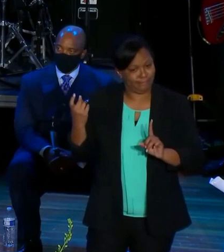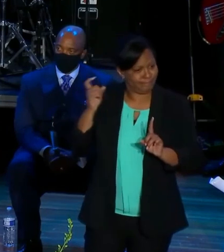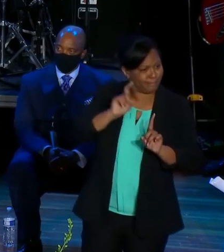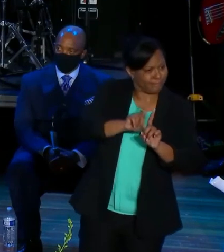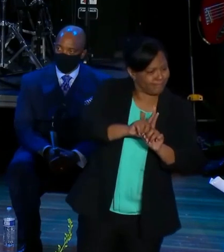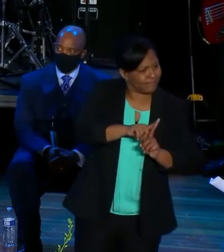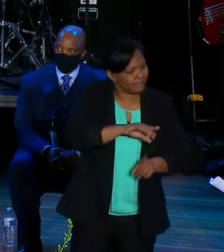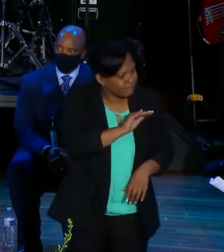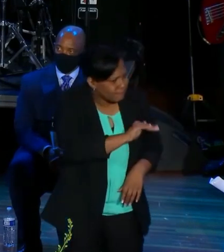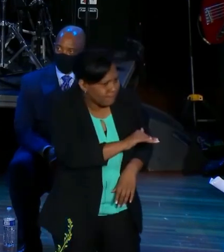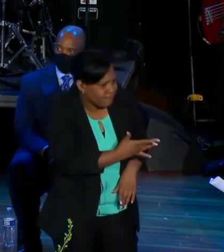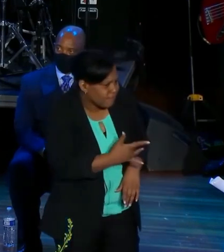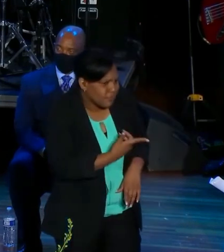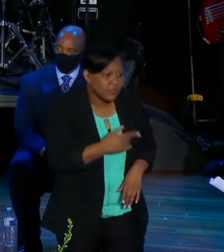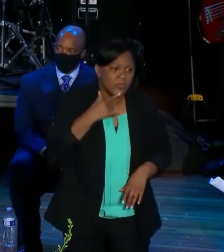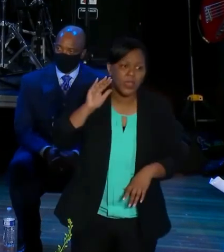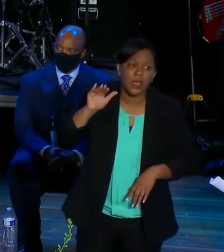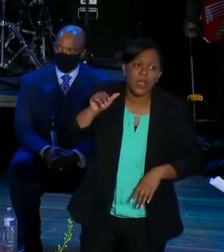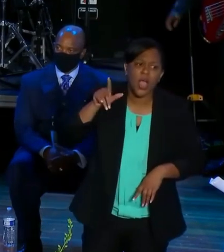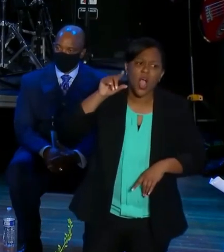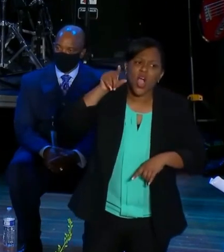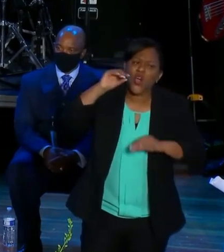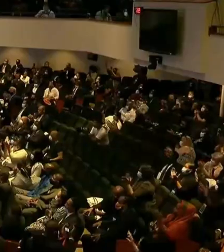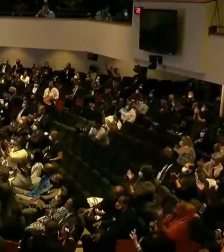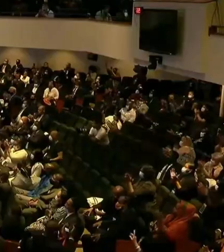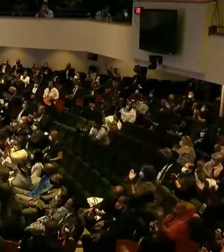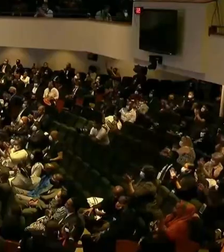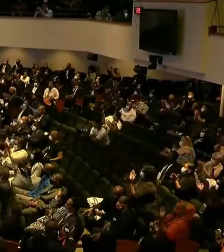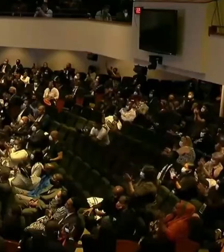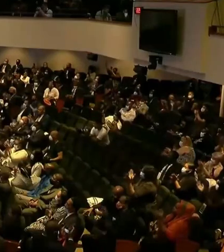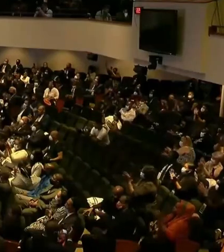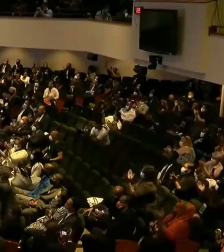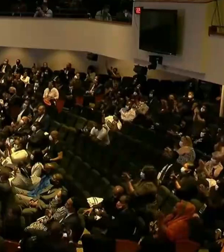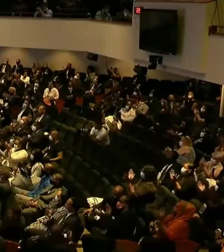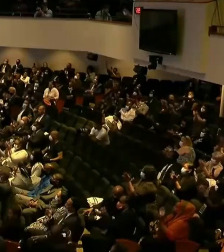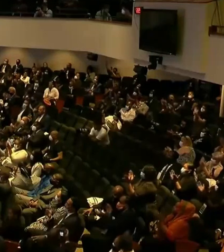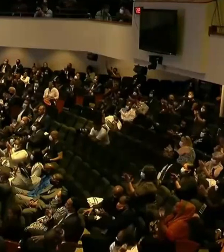"Utan rättvisa finns ingen fred"